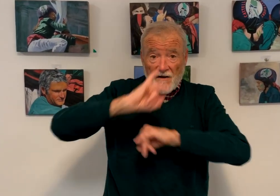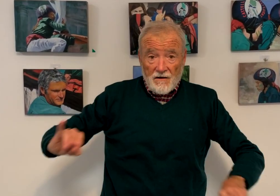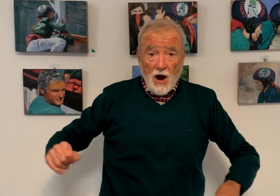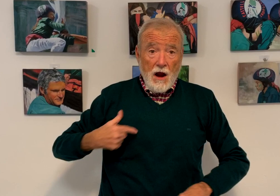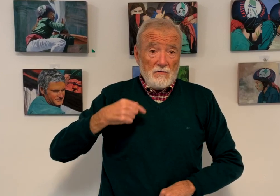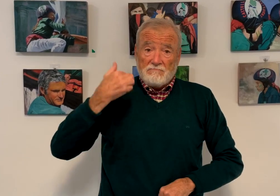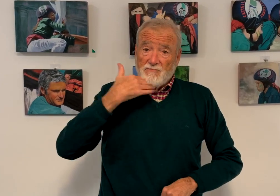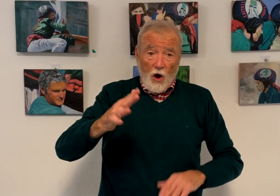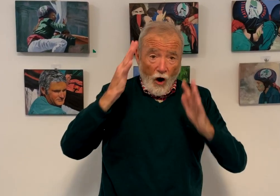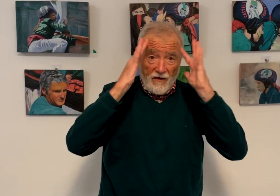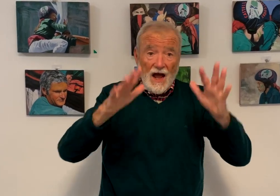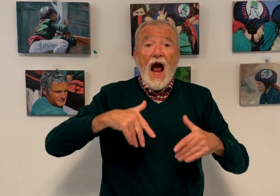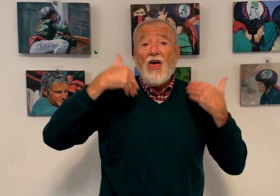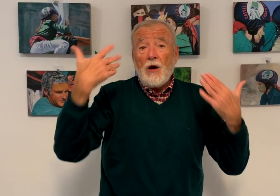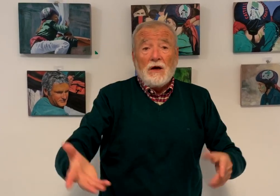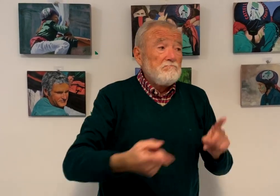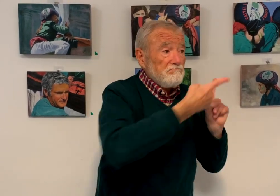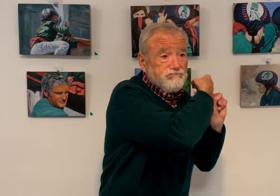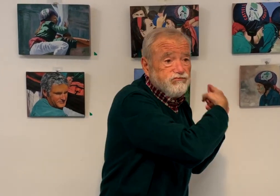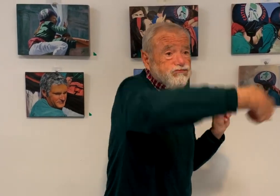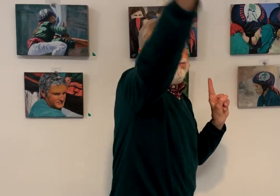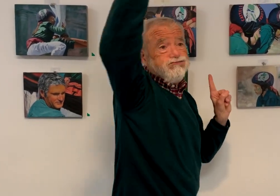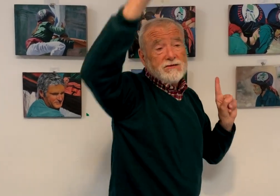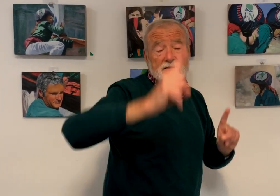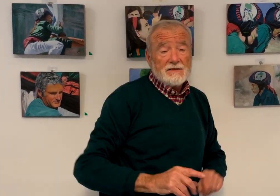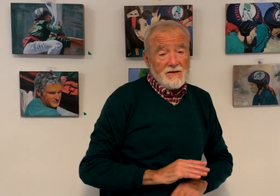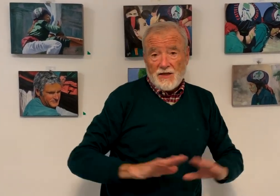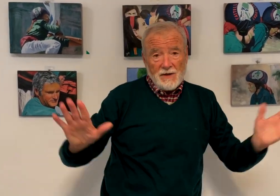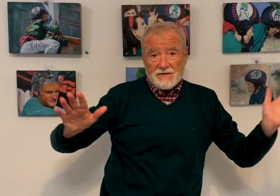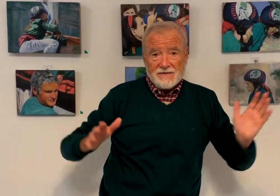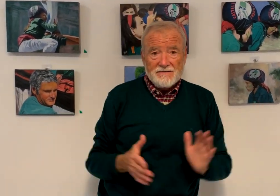y me convertí en un experto, ya hice todos los otros cuadros.